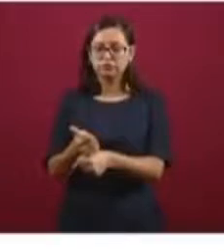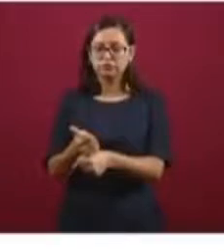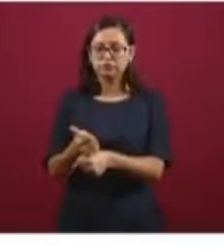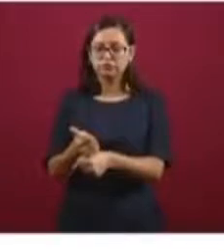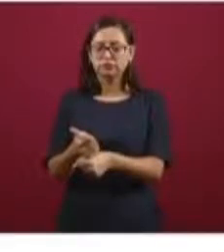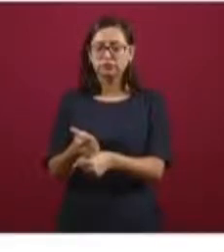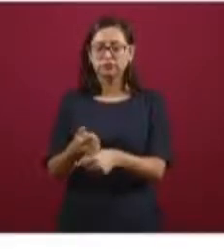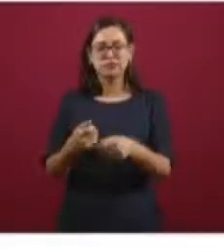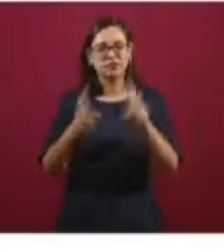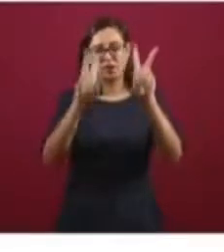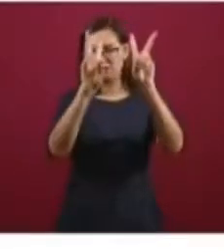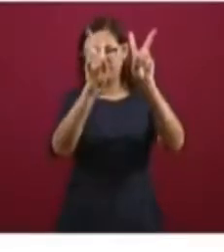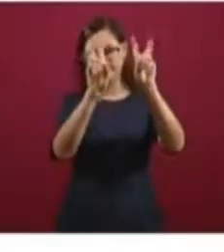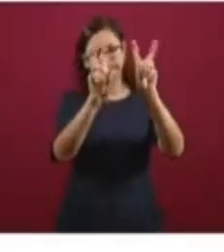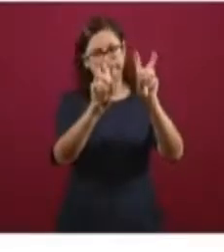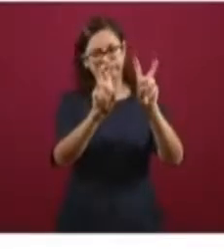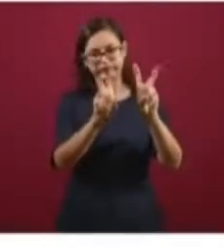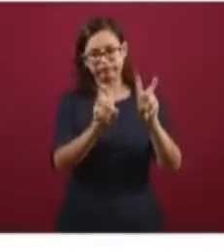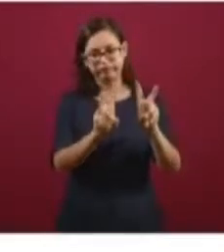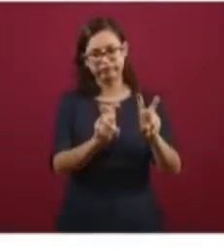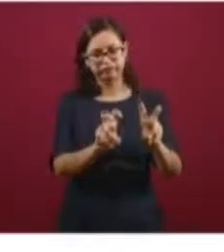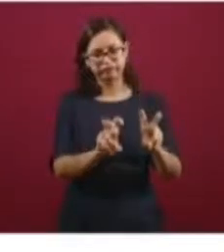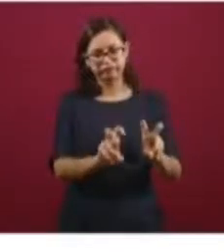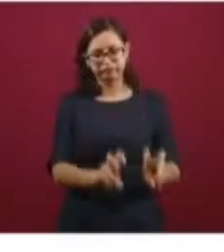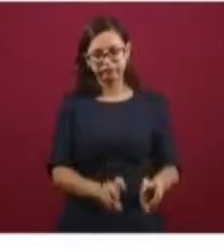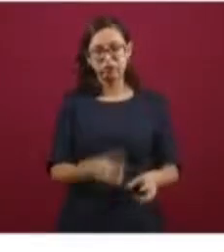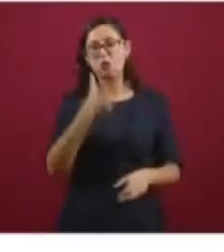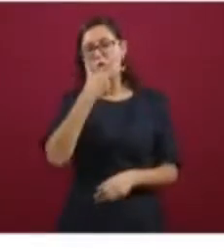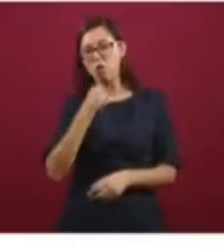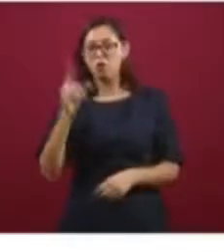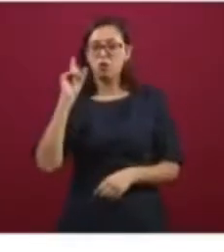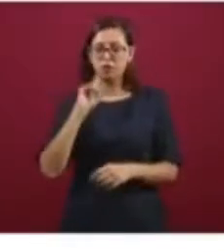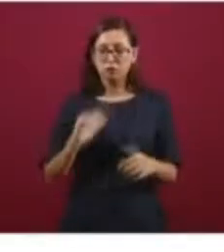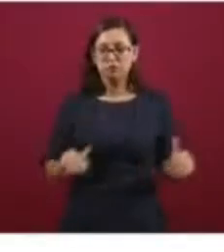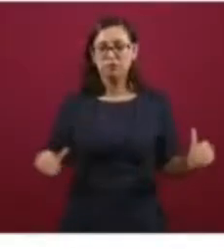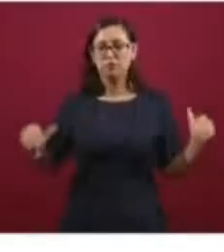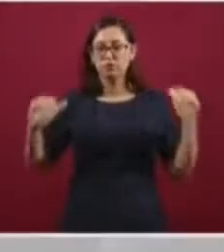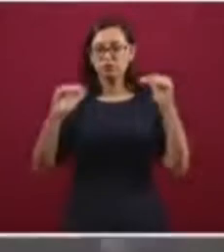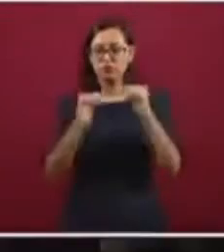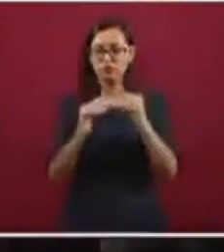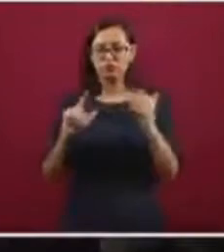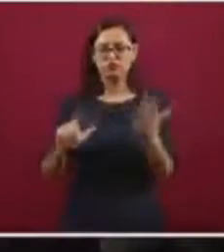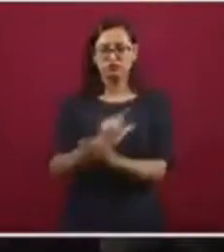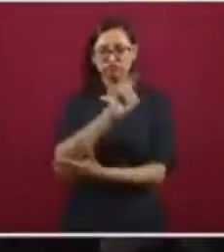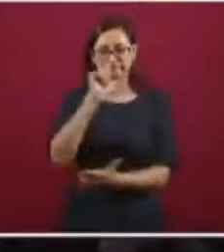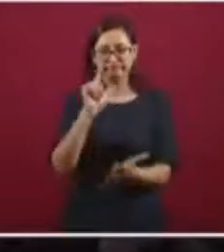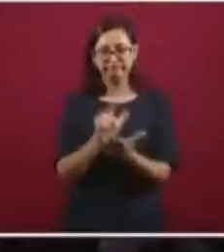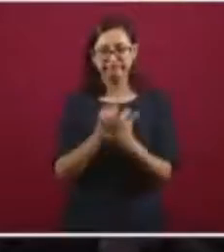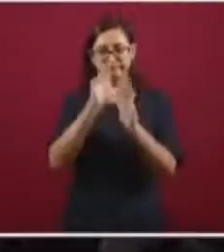y todas las materias, perspectiva de género, cultura de la legalidad. Son las materias